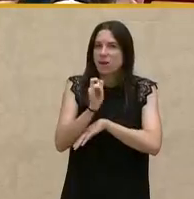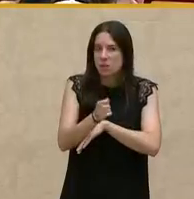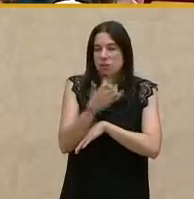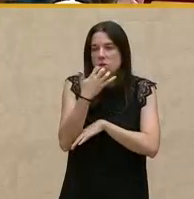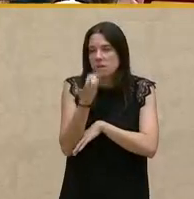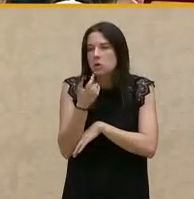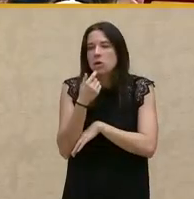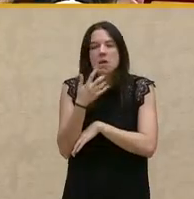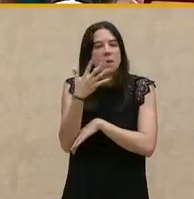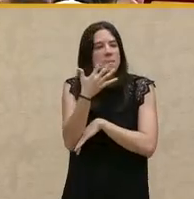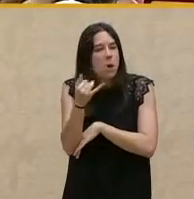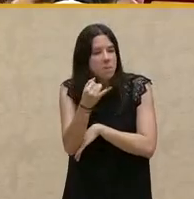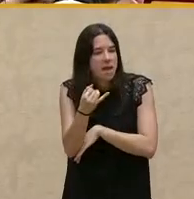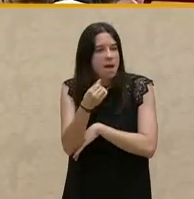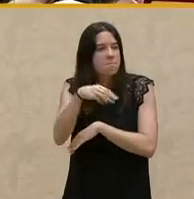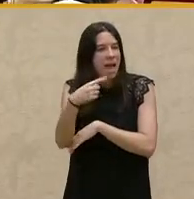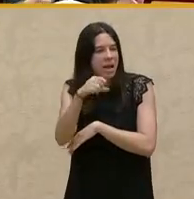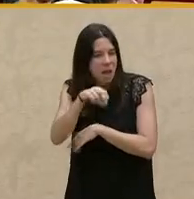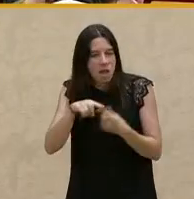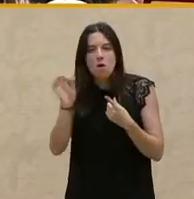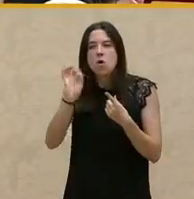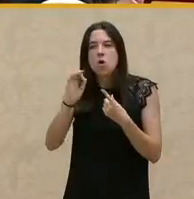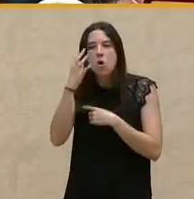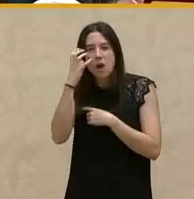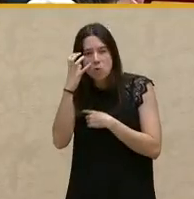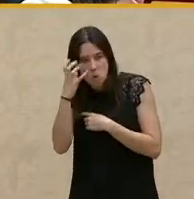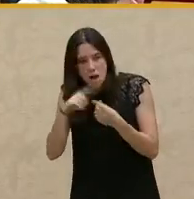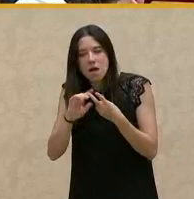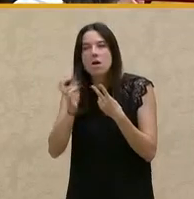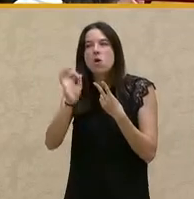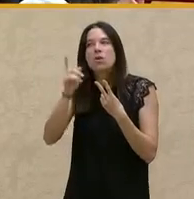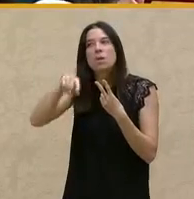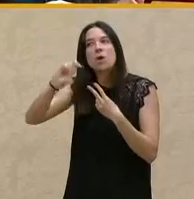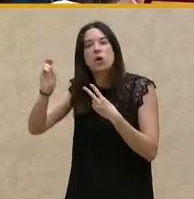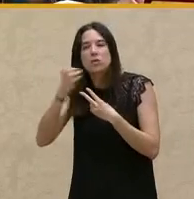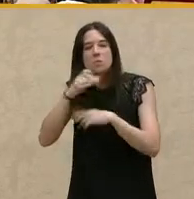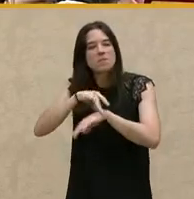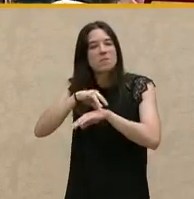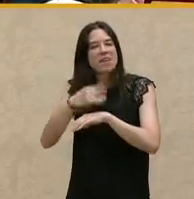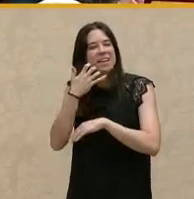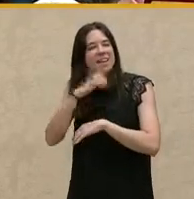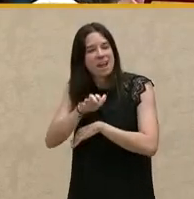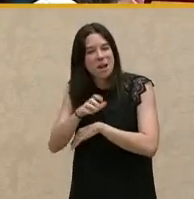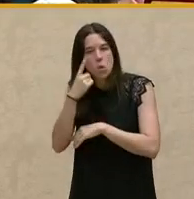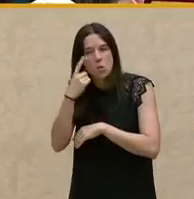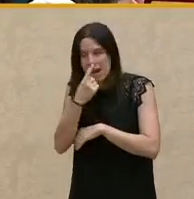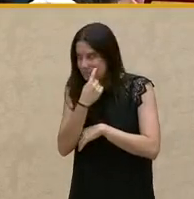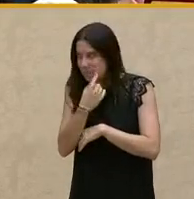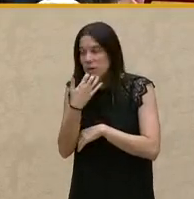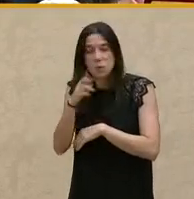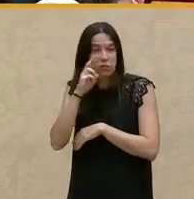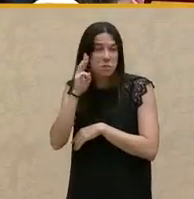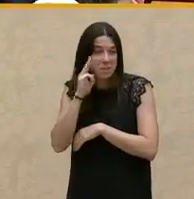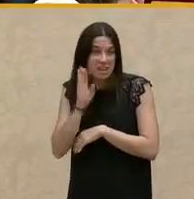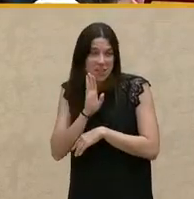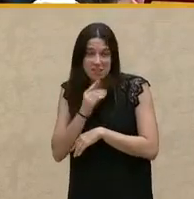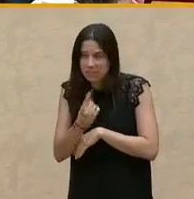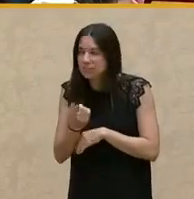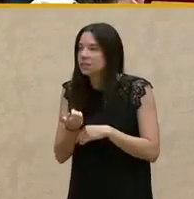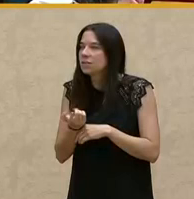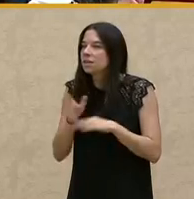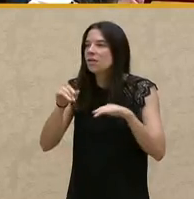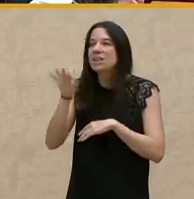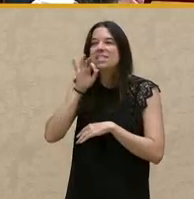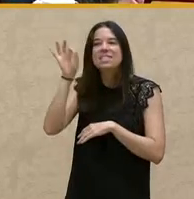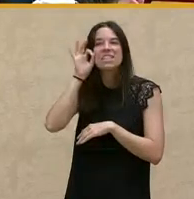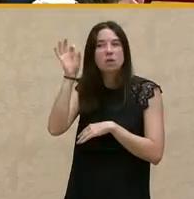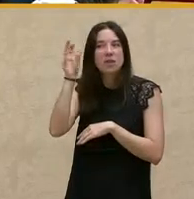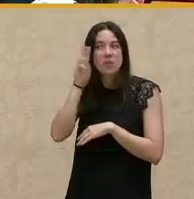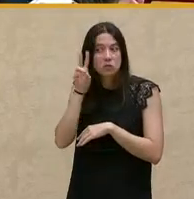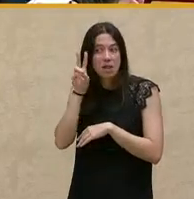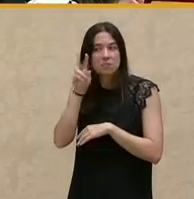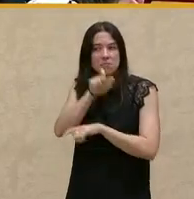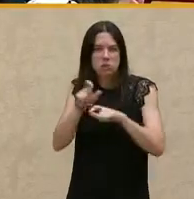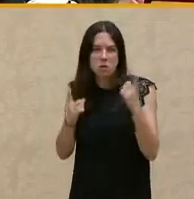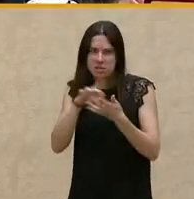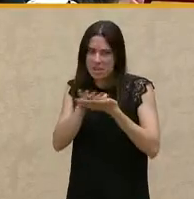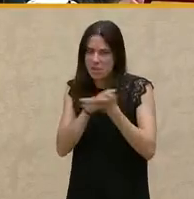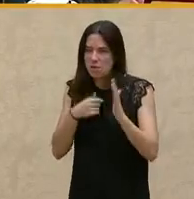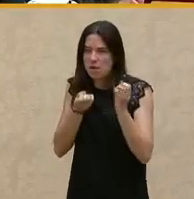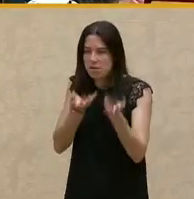La miopía magna, la retinosis pigmentaria, donde el síndrome de Usher es uno de los más frecuentes